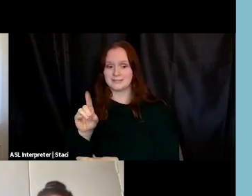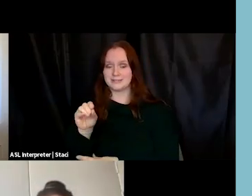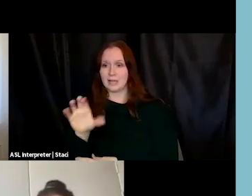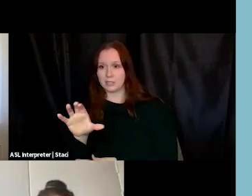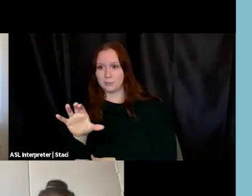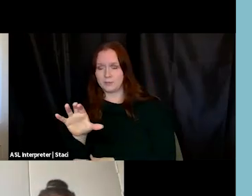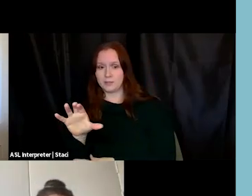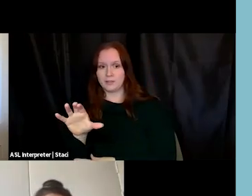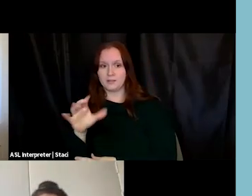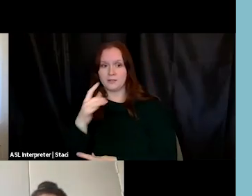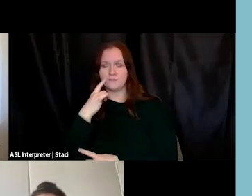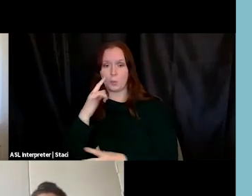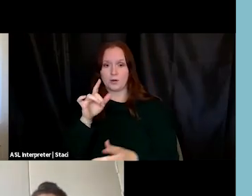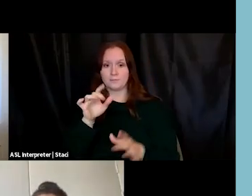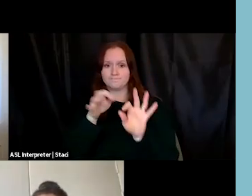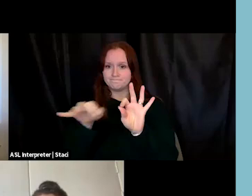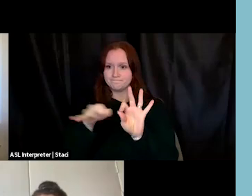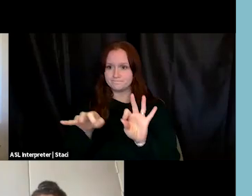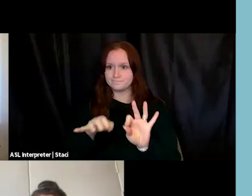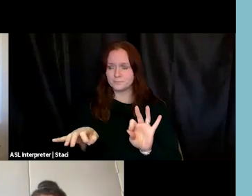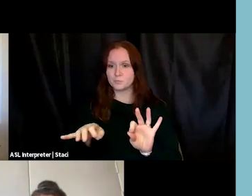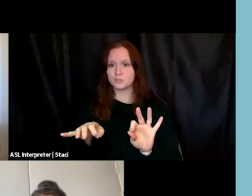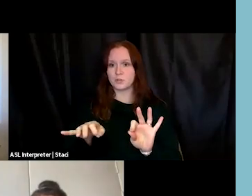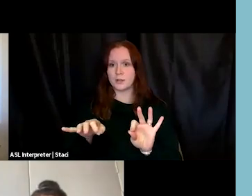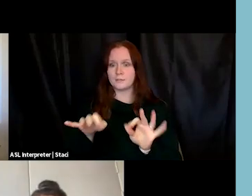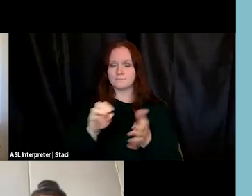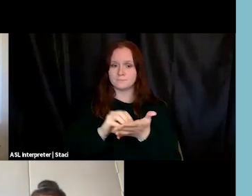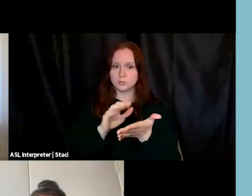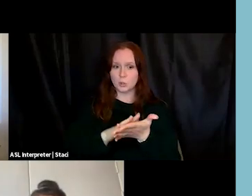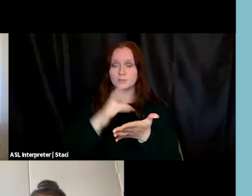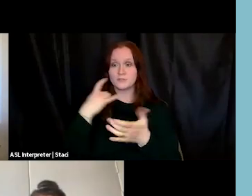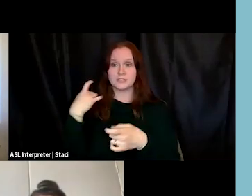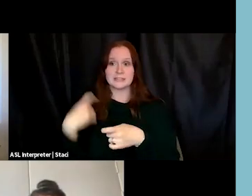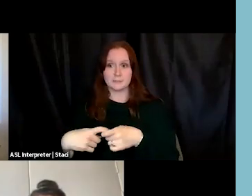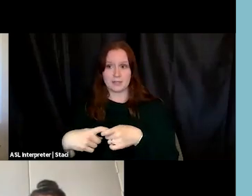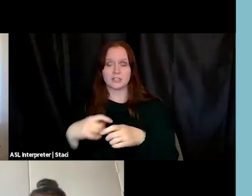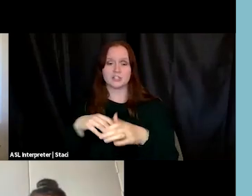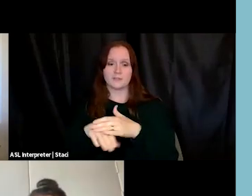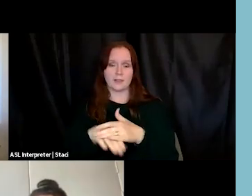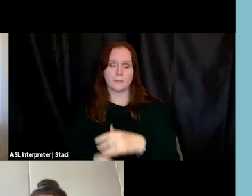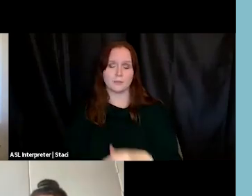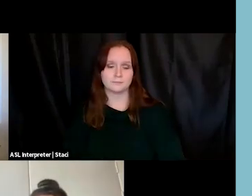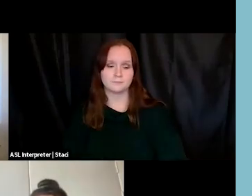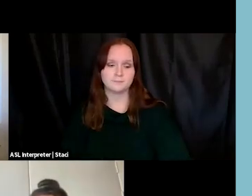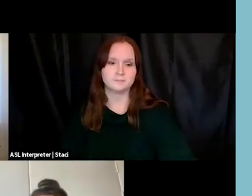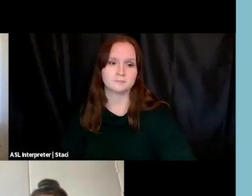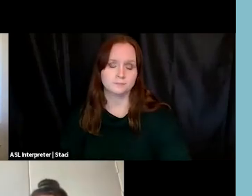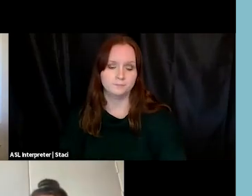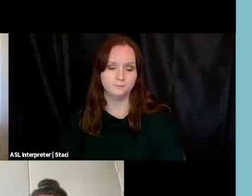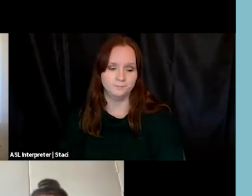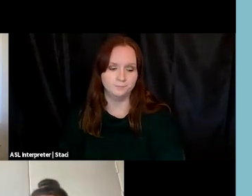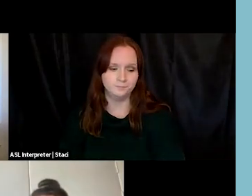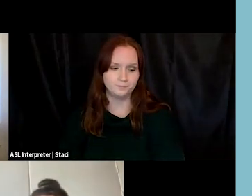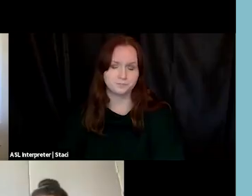para la región de Nueva York de la Seguridad Social. Ella está en la oficina de Jersey City. Tiene muchos años de experiencia.